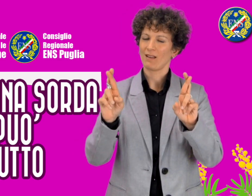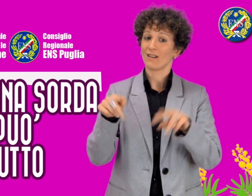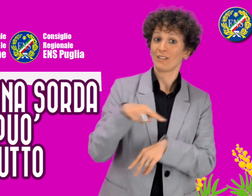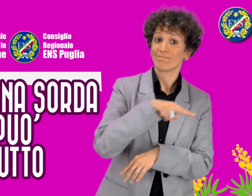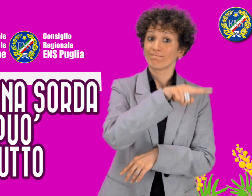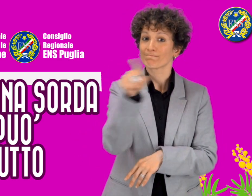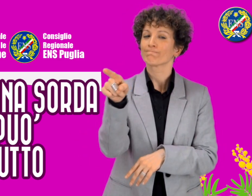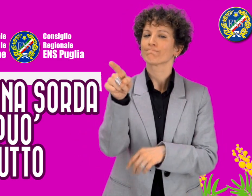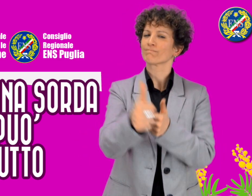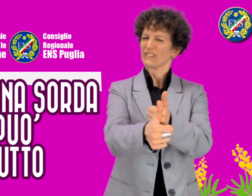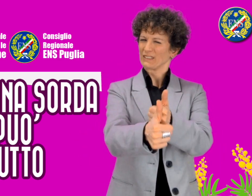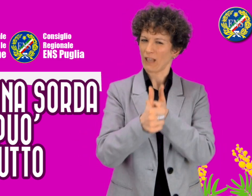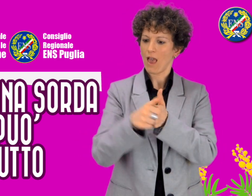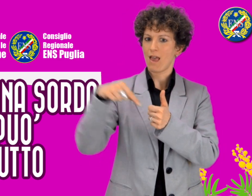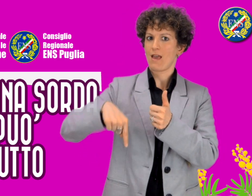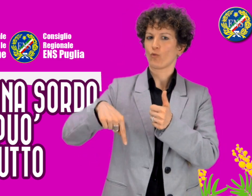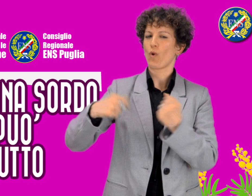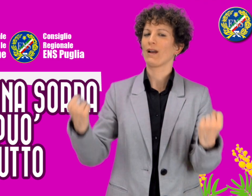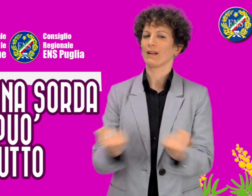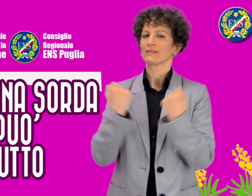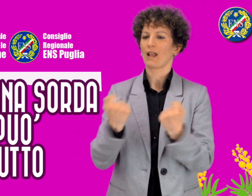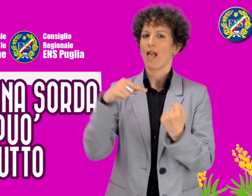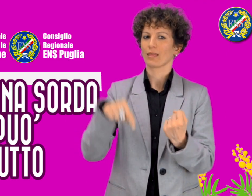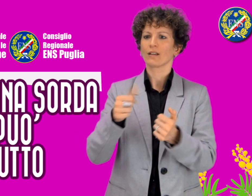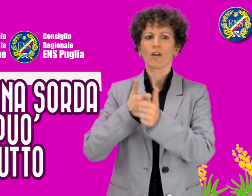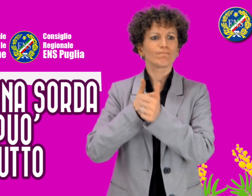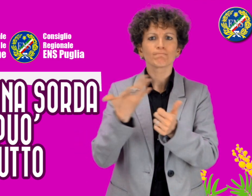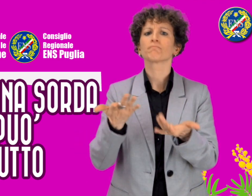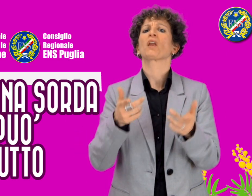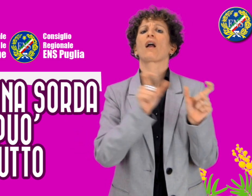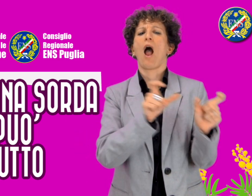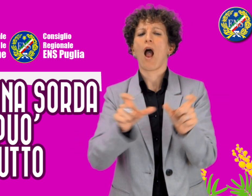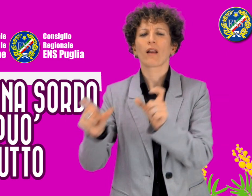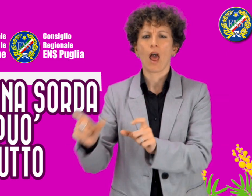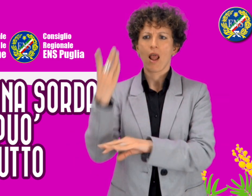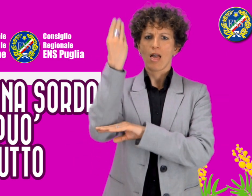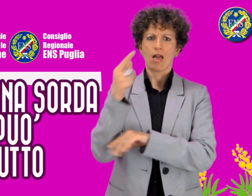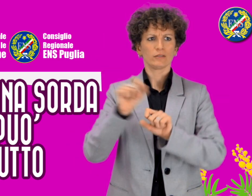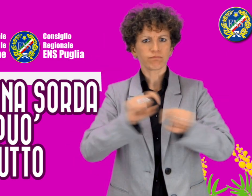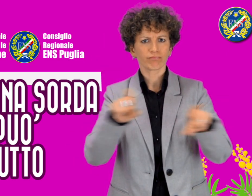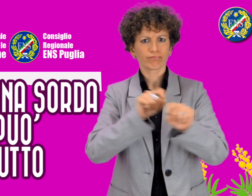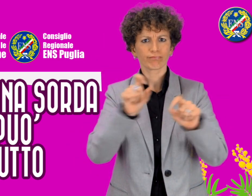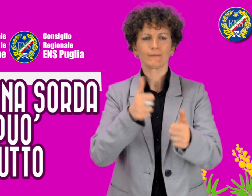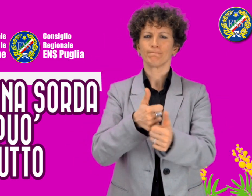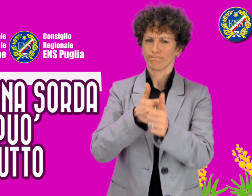Ci auguriamo che in tantissimi seguiate l'iniziativa tramite i canali online dell'ENS